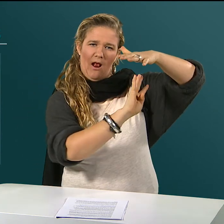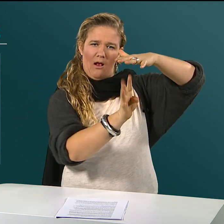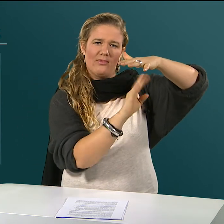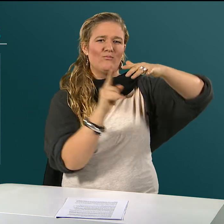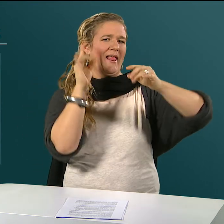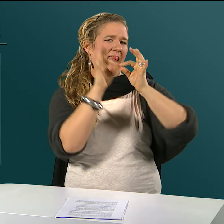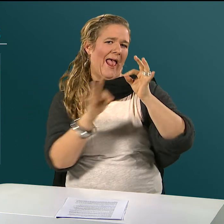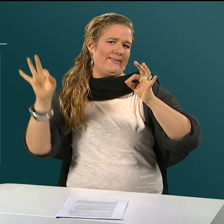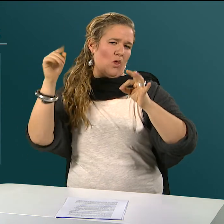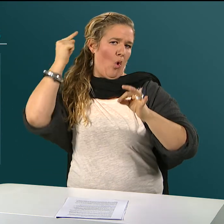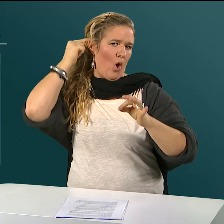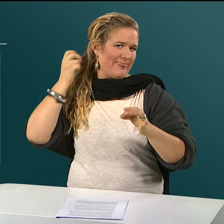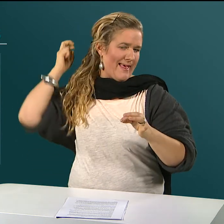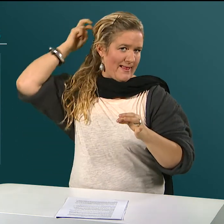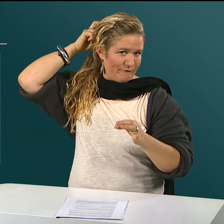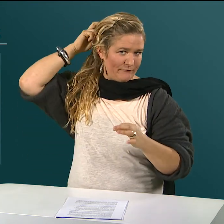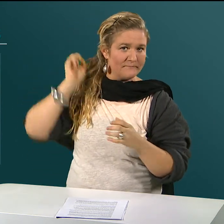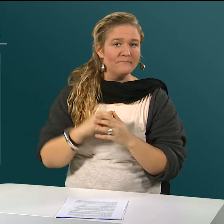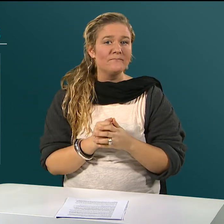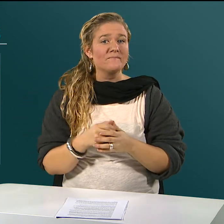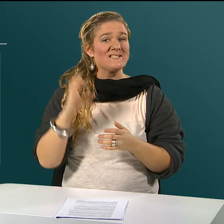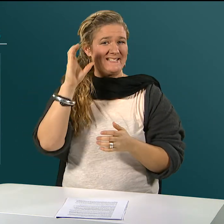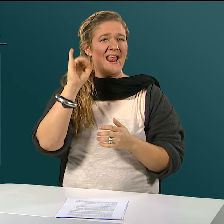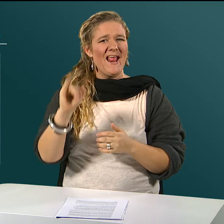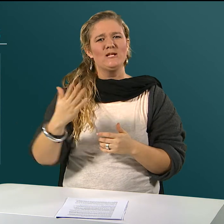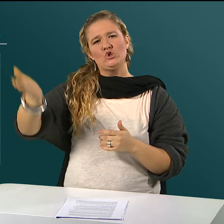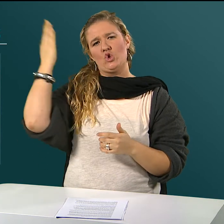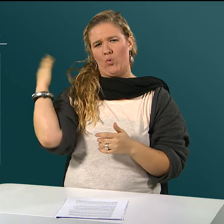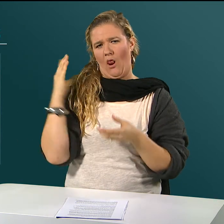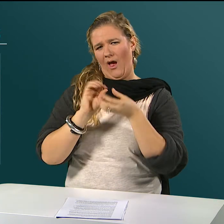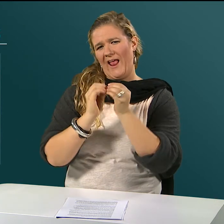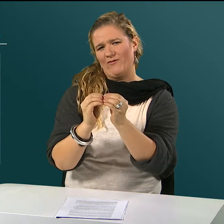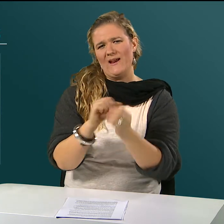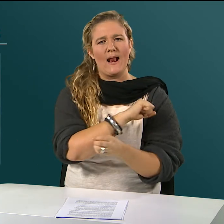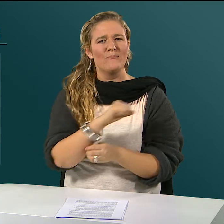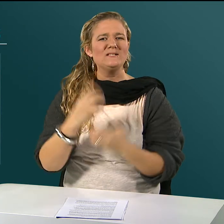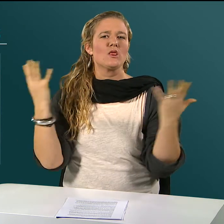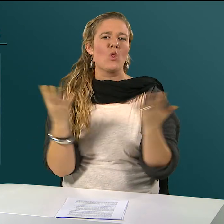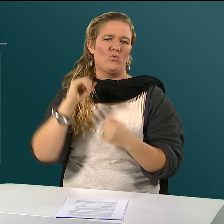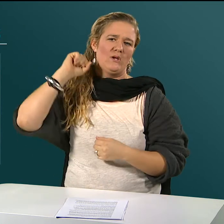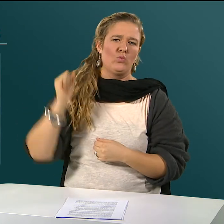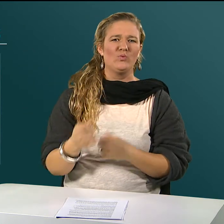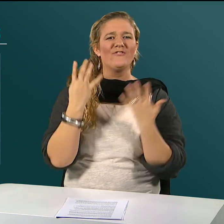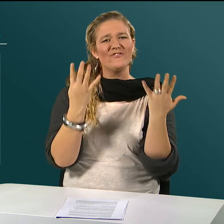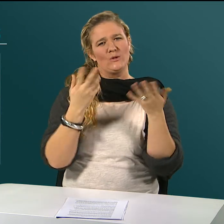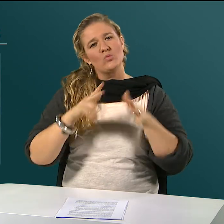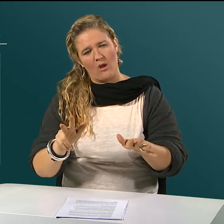in elektrische Signale umwandeln und dem Hörnerv liefern. Das Cochlea Implantat wurde im Jahr 1984 entwickelt